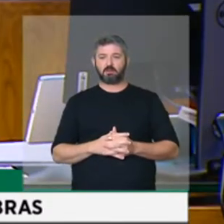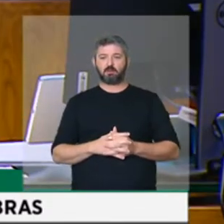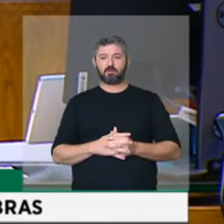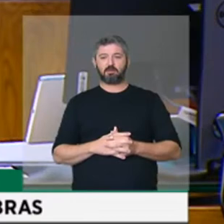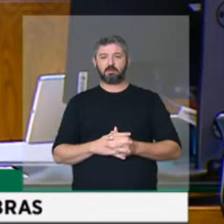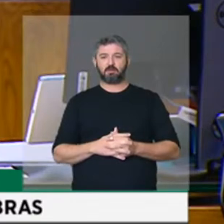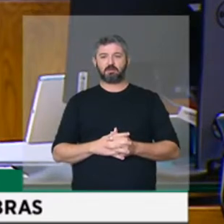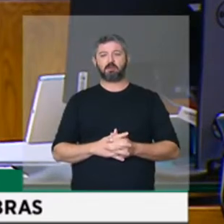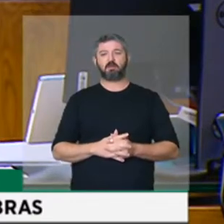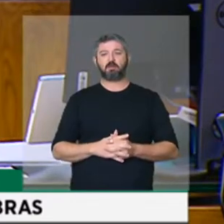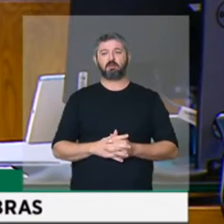CONTRA A PRIVATIZAÇÃO DA ELETROBRAS, PELA IMPORTÂNCIA